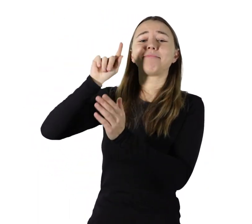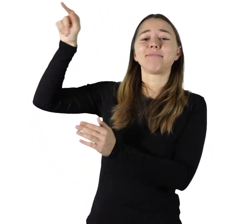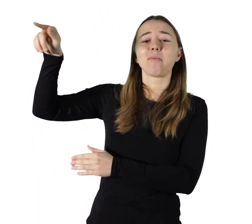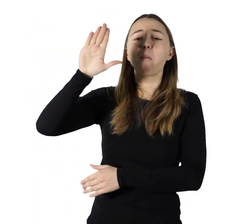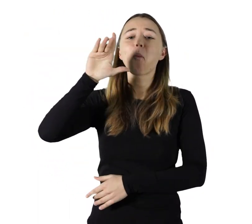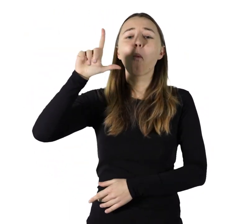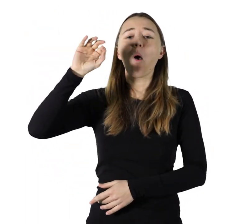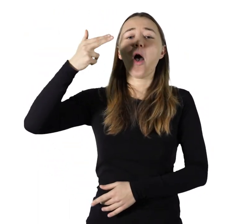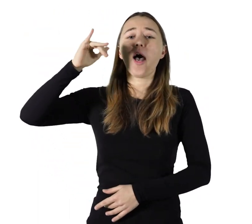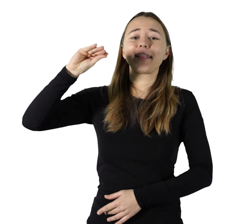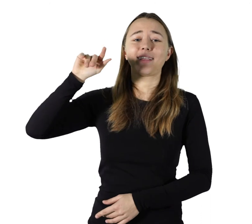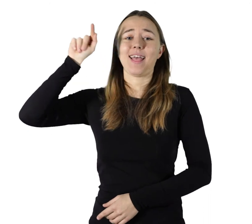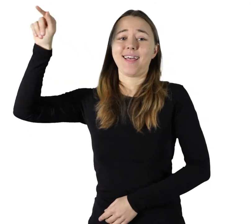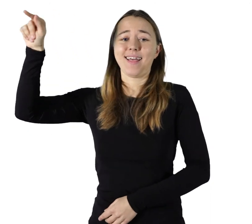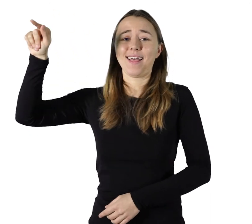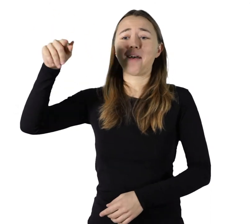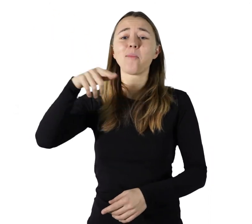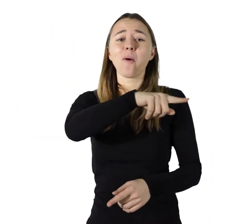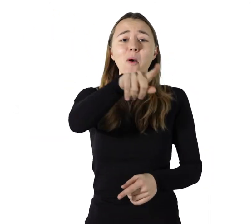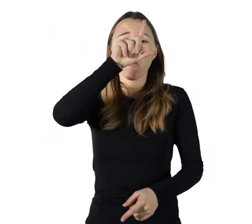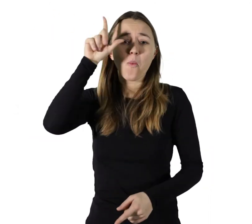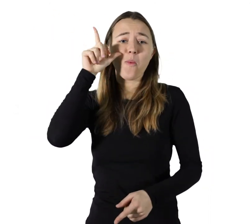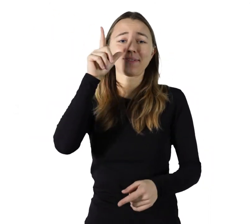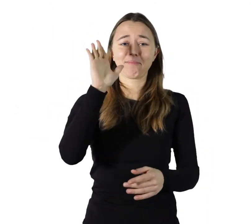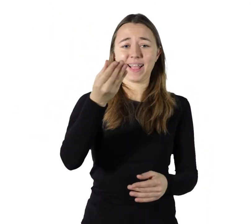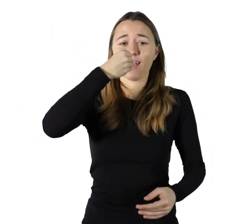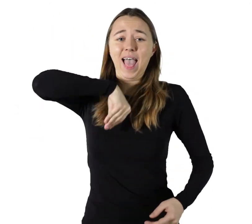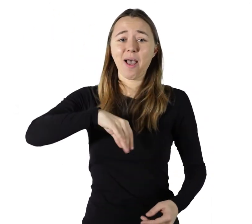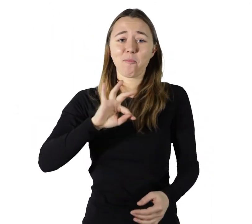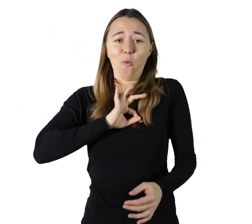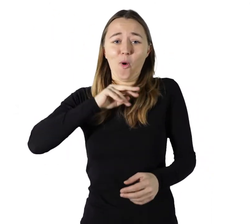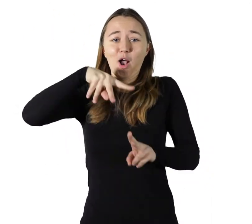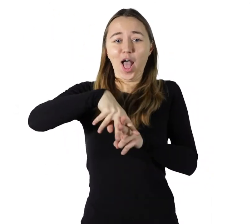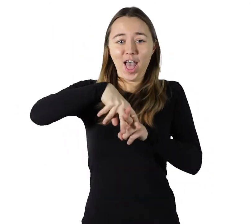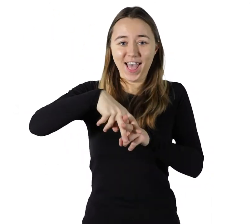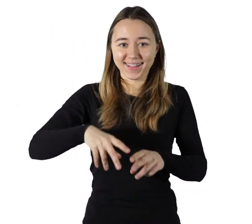„Na Błonia, leć na Błonia, bo mi zaraz zjedzą konia!”.